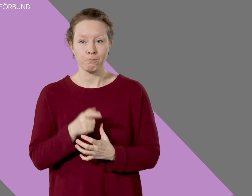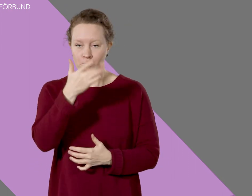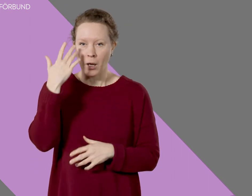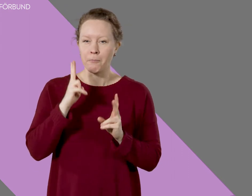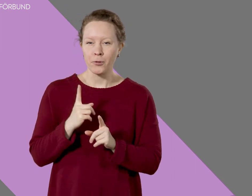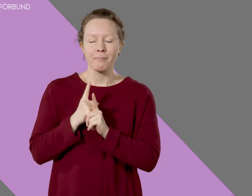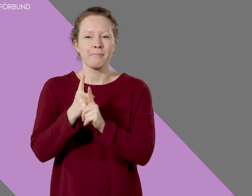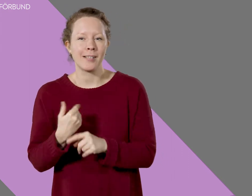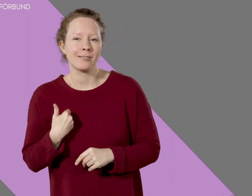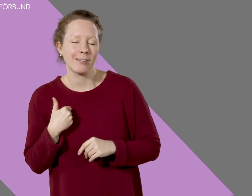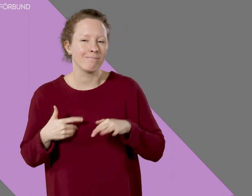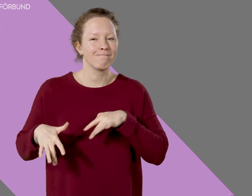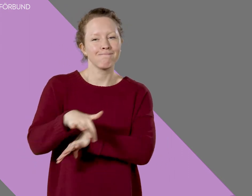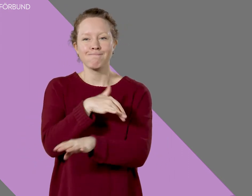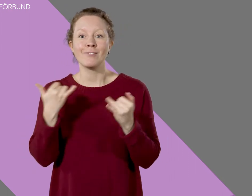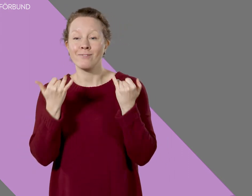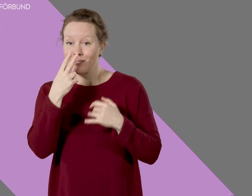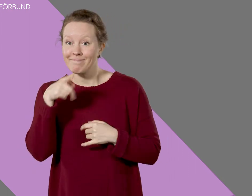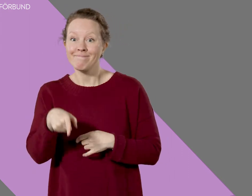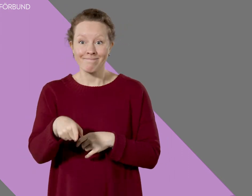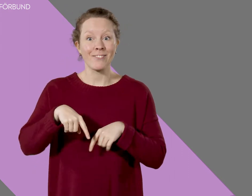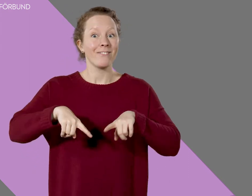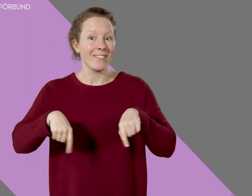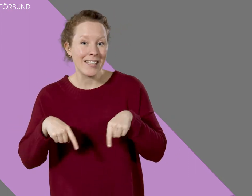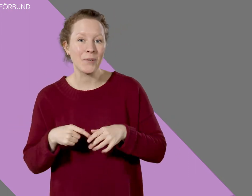och du kommer med i feststämning genom att titta på videon intill.